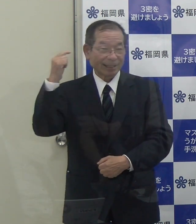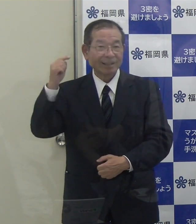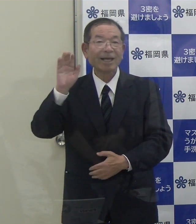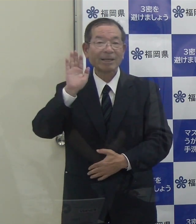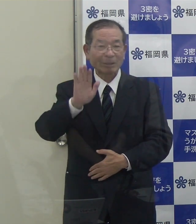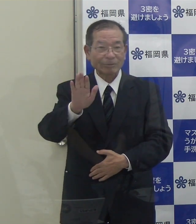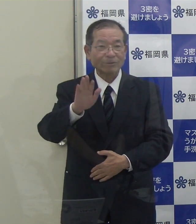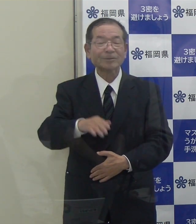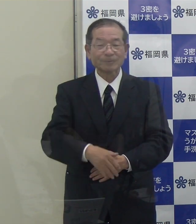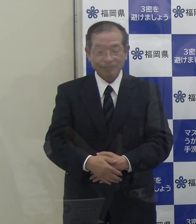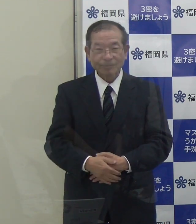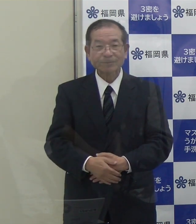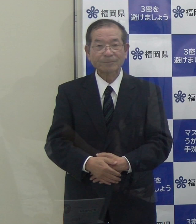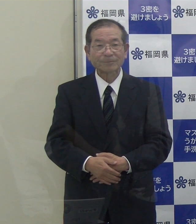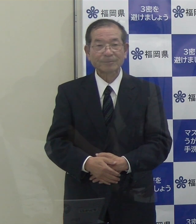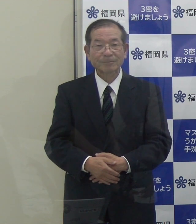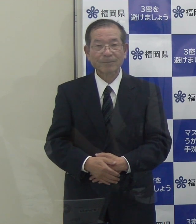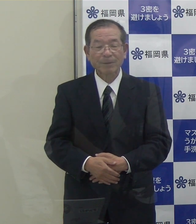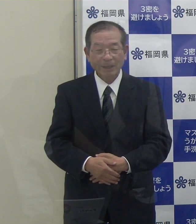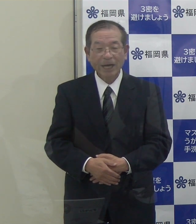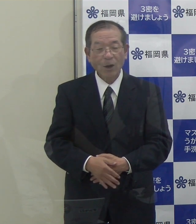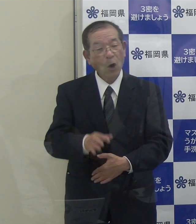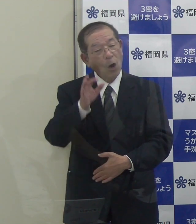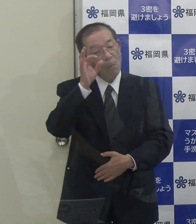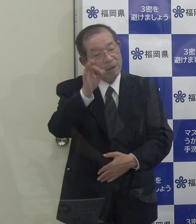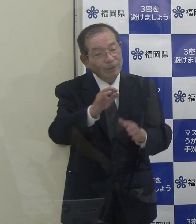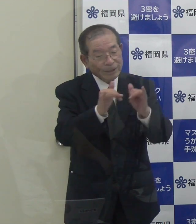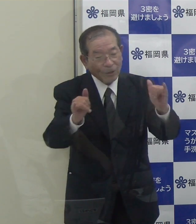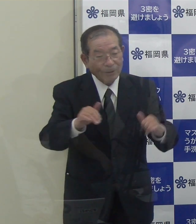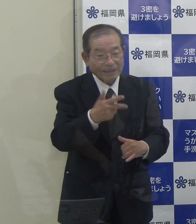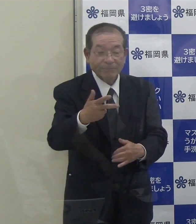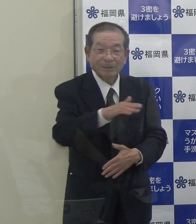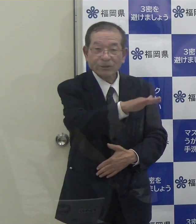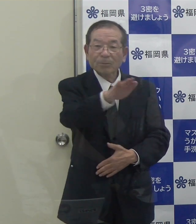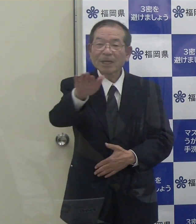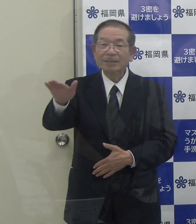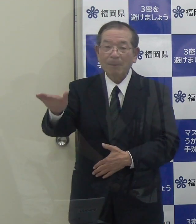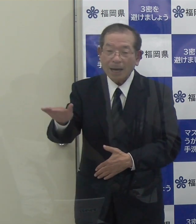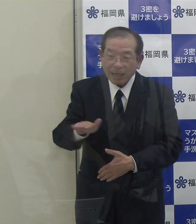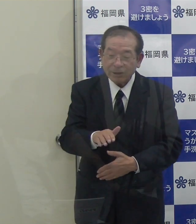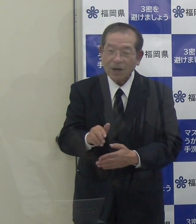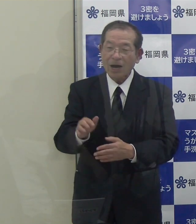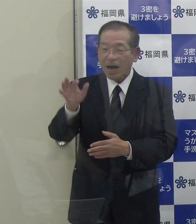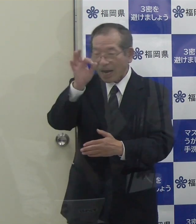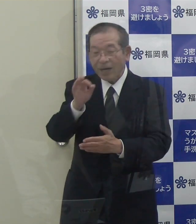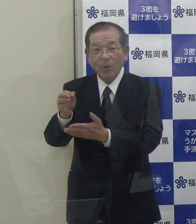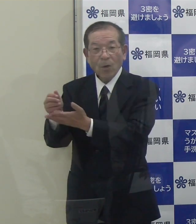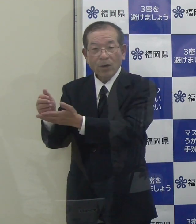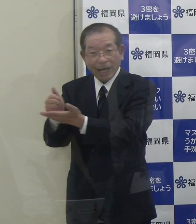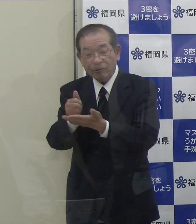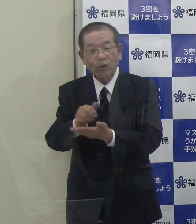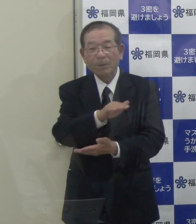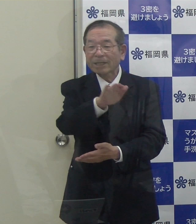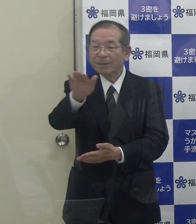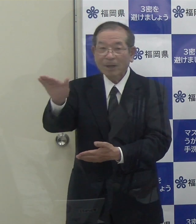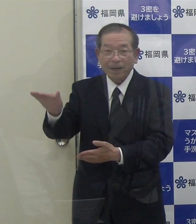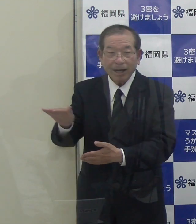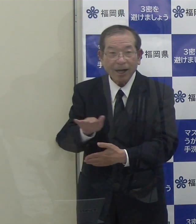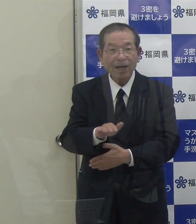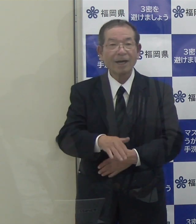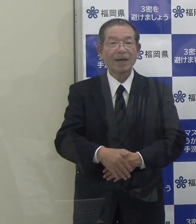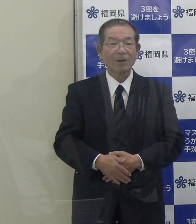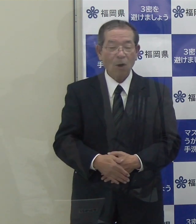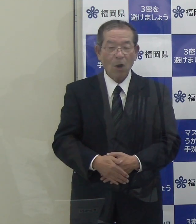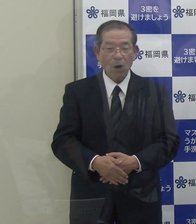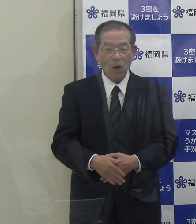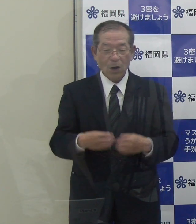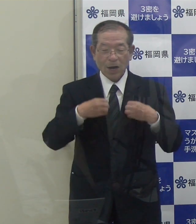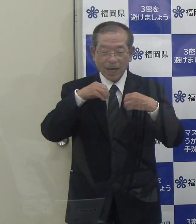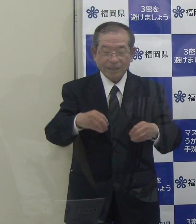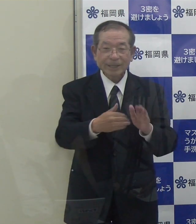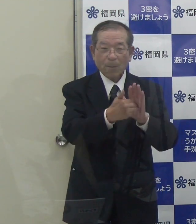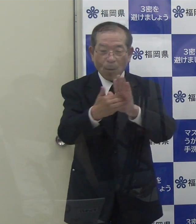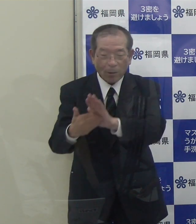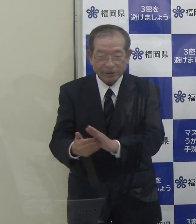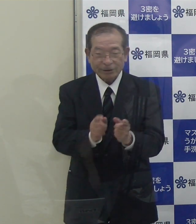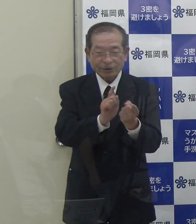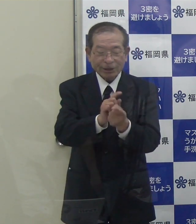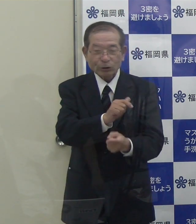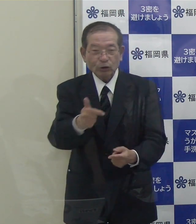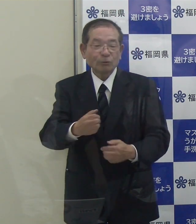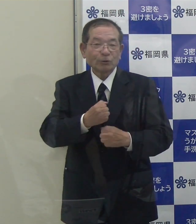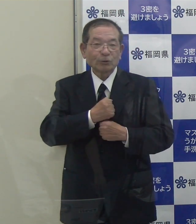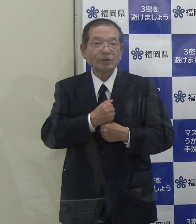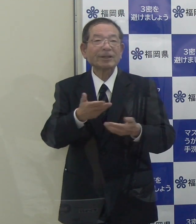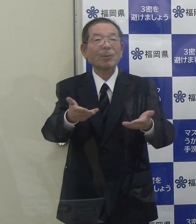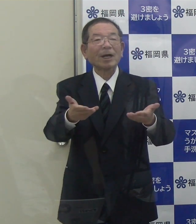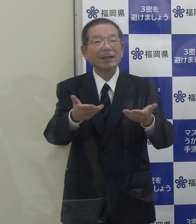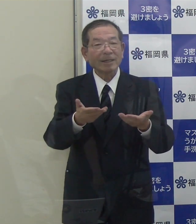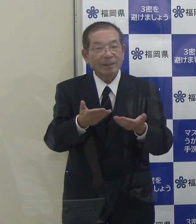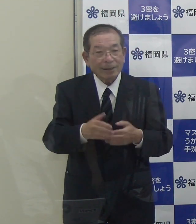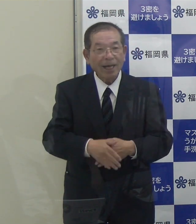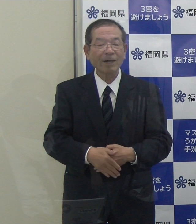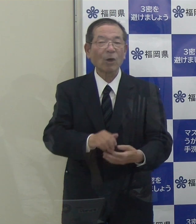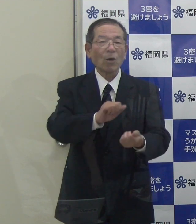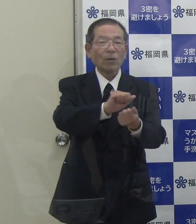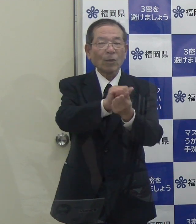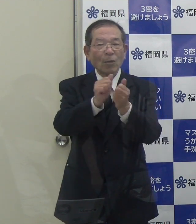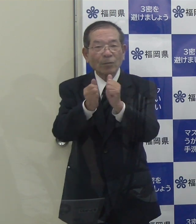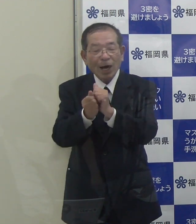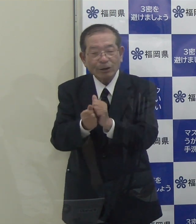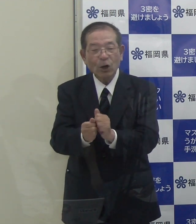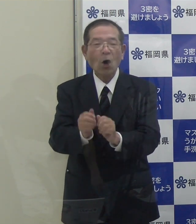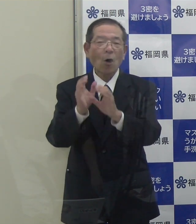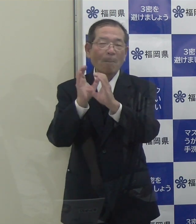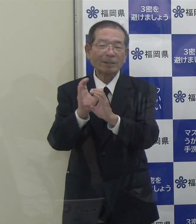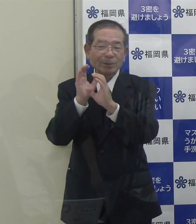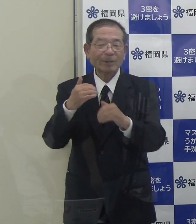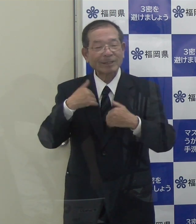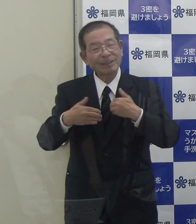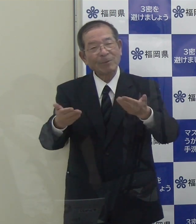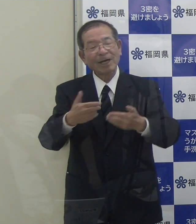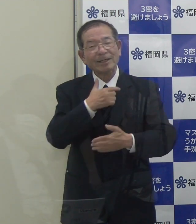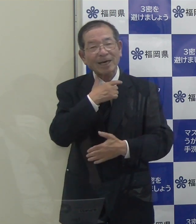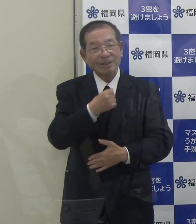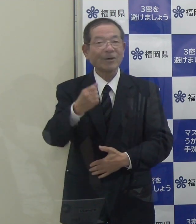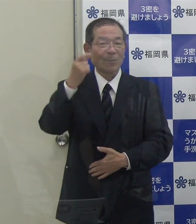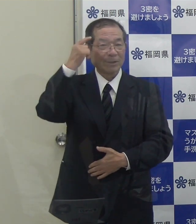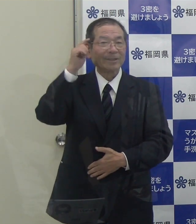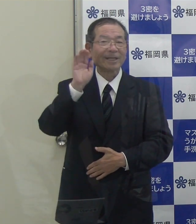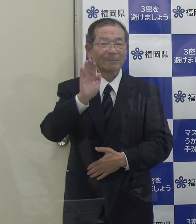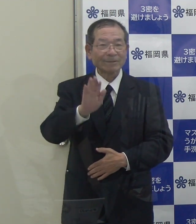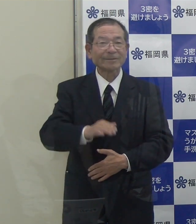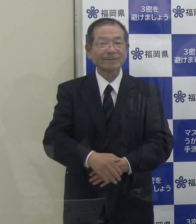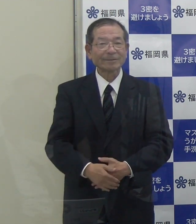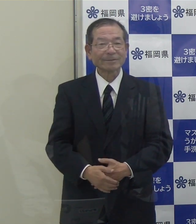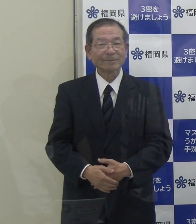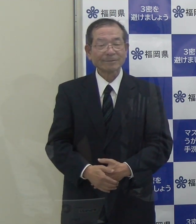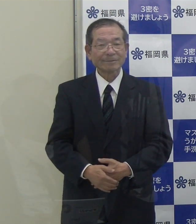観覧される市民の皆さん、観光客の皆さんも、感染防止に十分注意していただきながら、どんたくを楽しんでいただければと思っています。